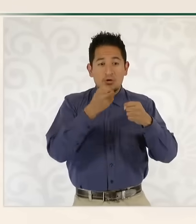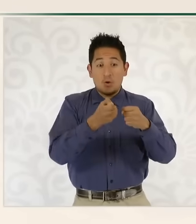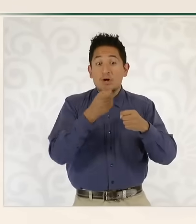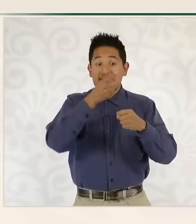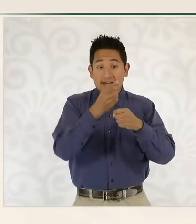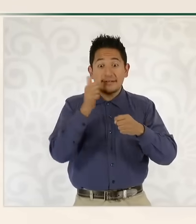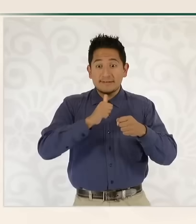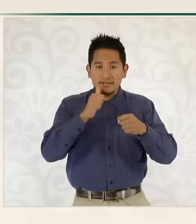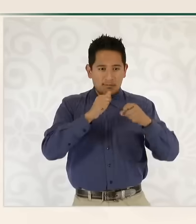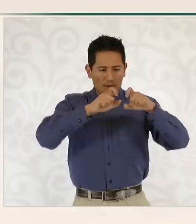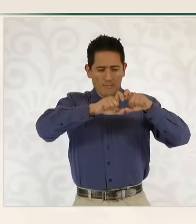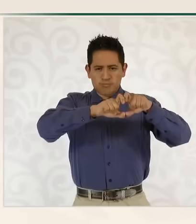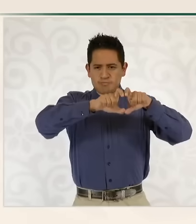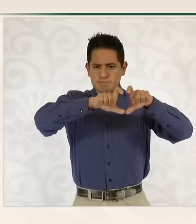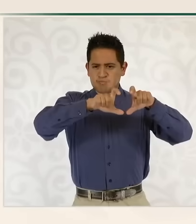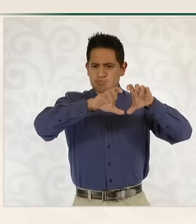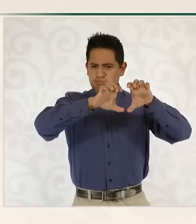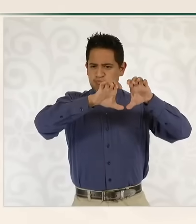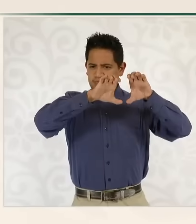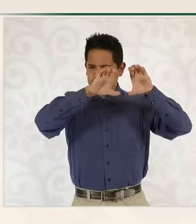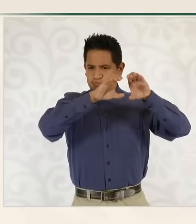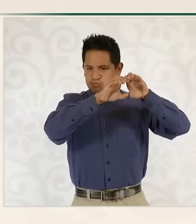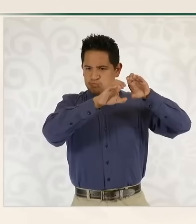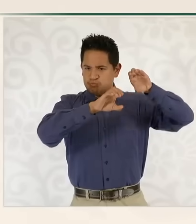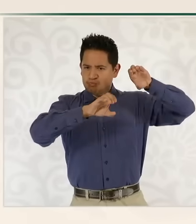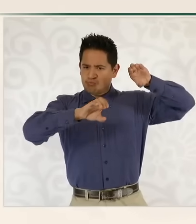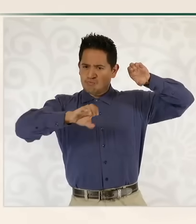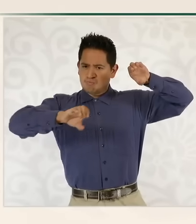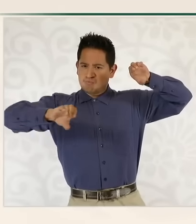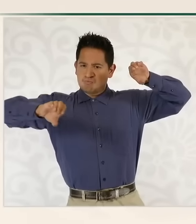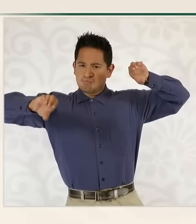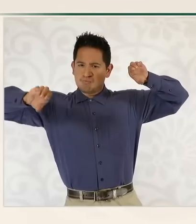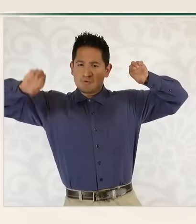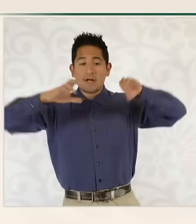propiamente, es lo que permite transportar electricidad de manera más eficiente, más